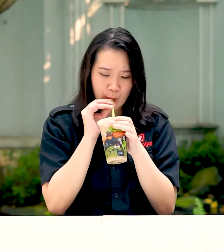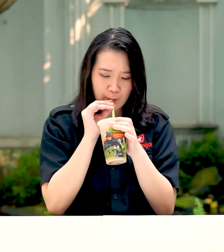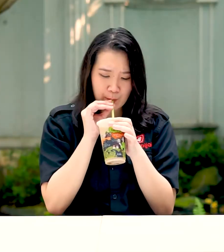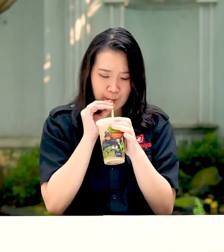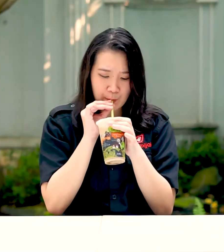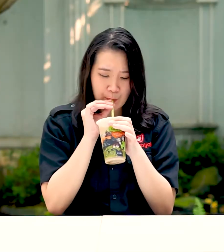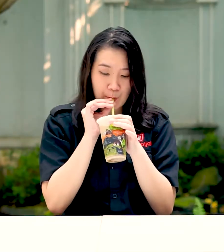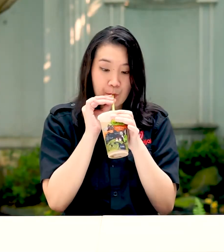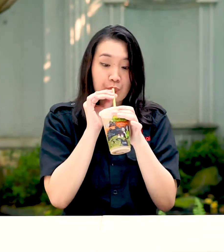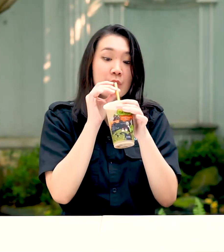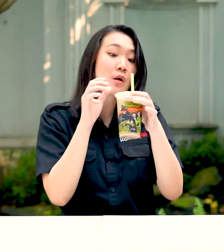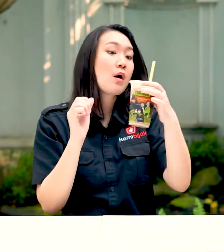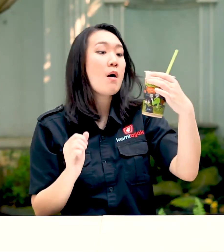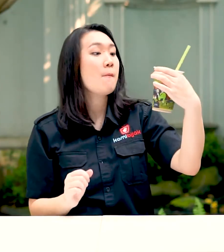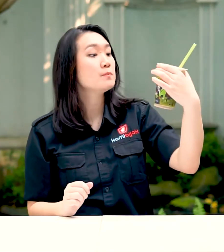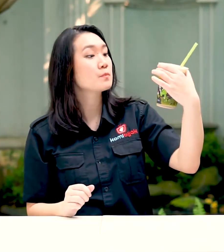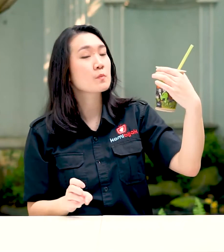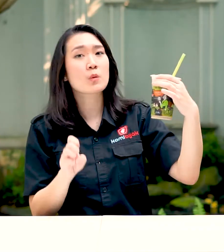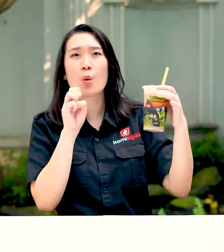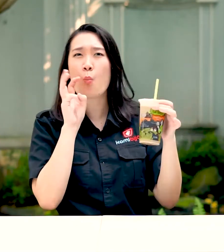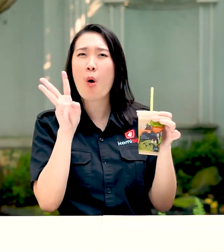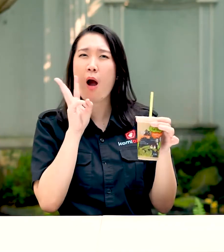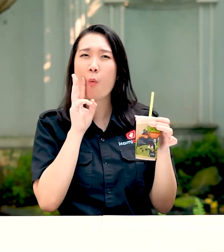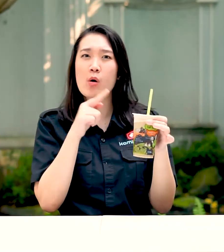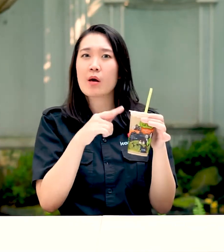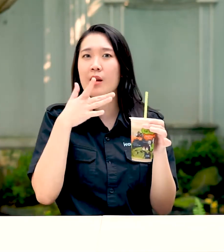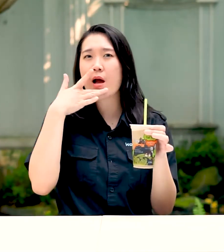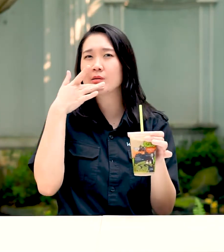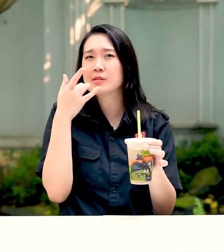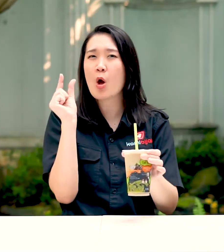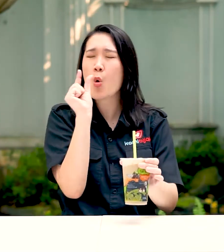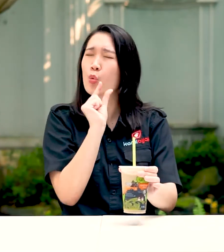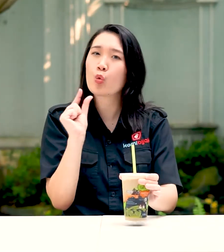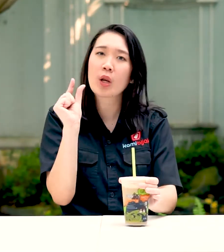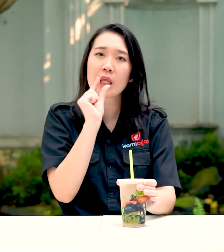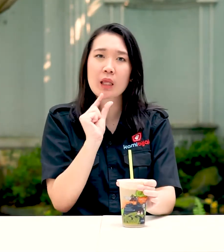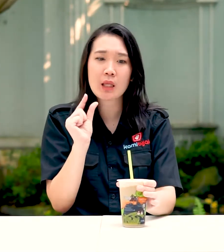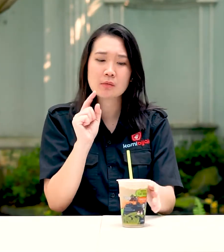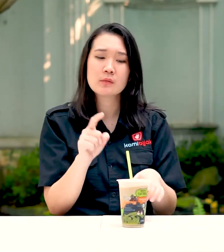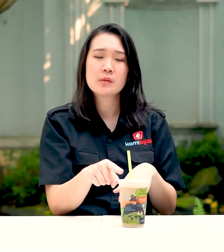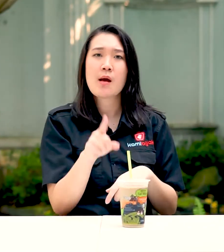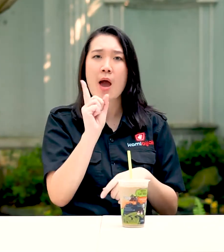HMMMM!! Wah Mantap!! Minuman ini unik, campuran teh dan kopi!